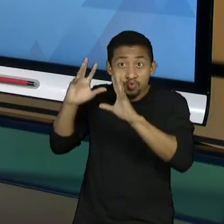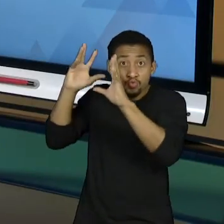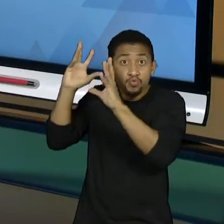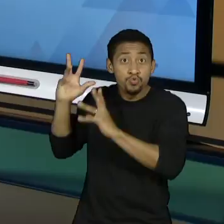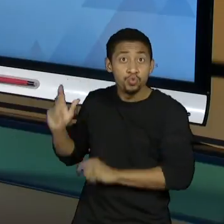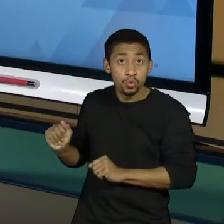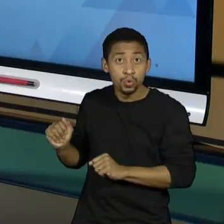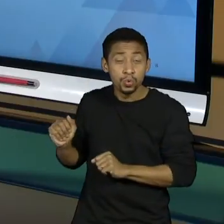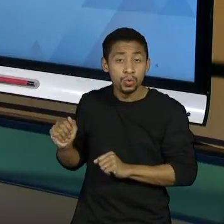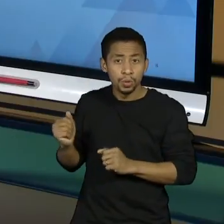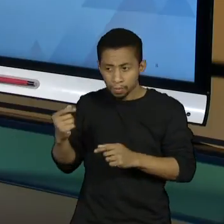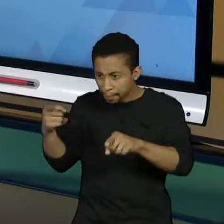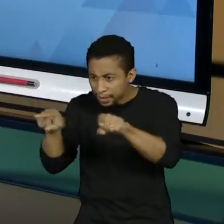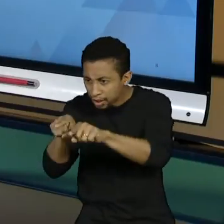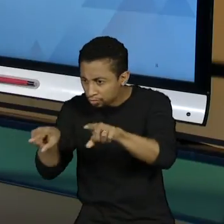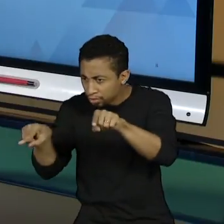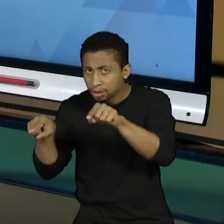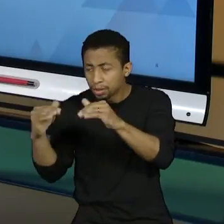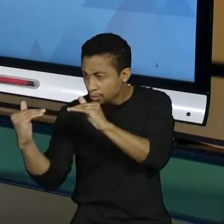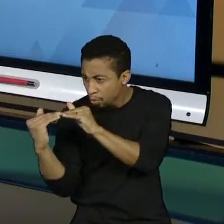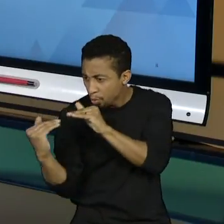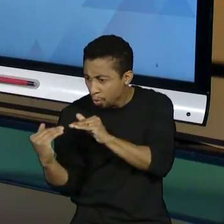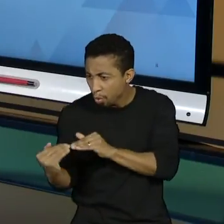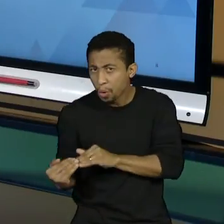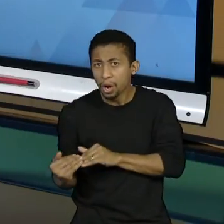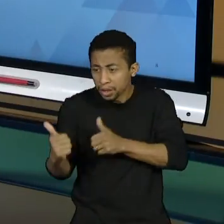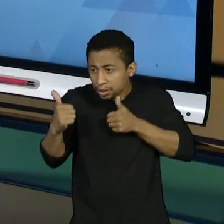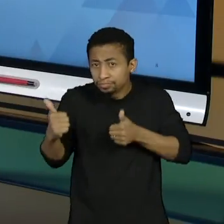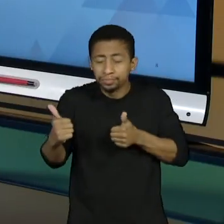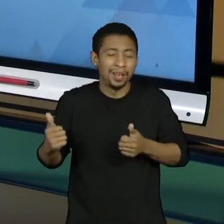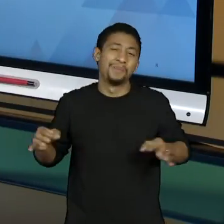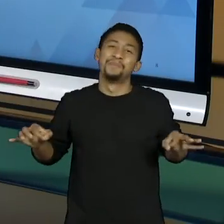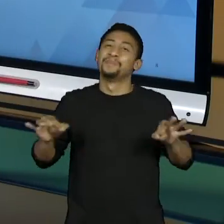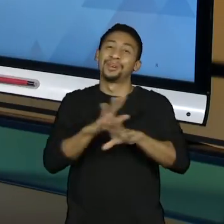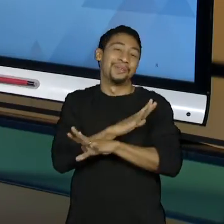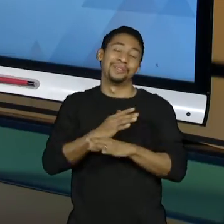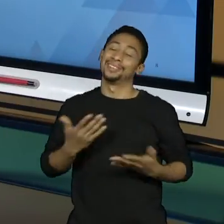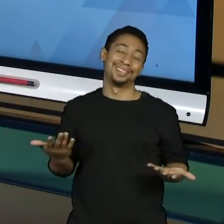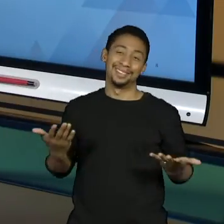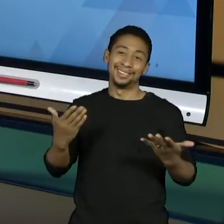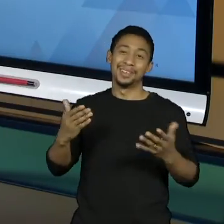PRONTO! AGORA É SÓ FESTA. ENTÃO AGORA VOCÊ CONSEGUIU, VOCÊ SE PROPÔS A FAZER ALGUMA COISA E